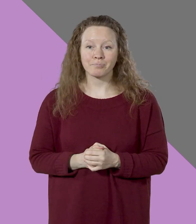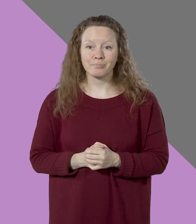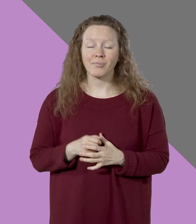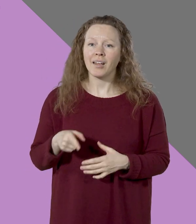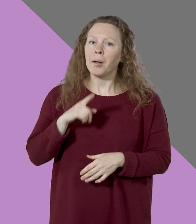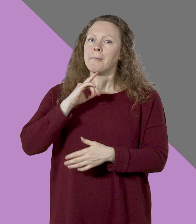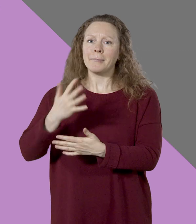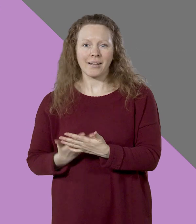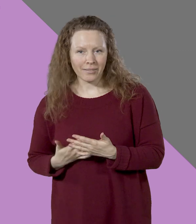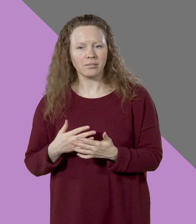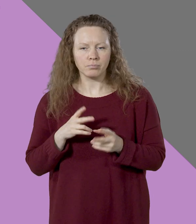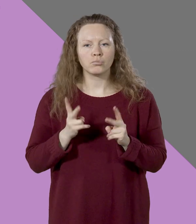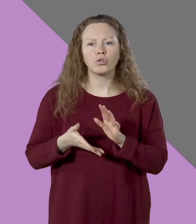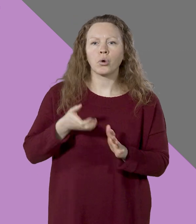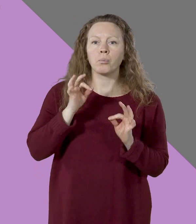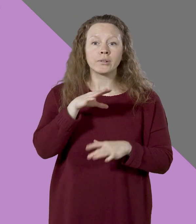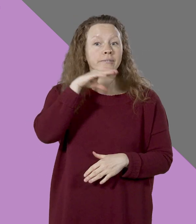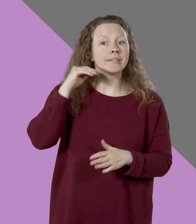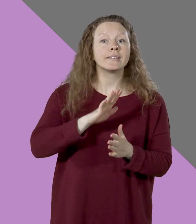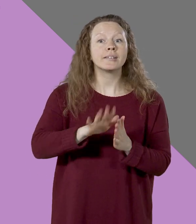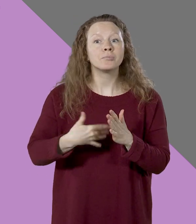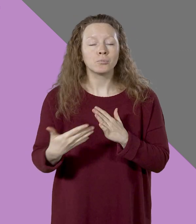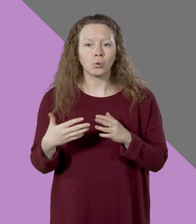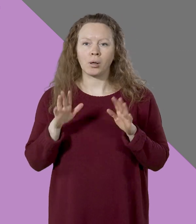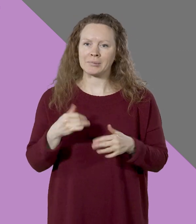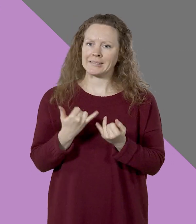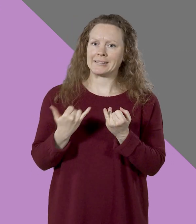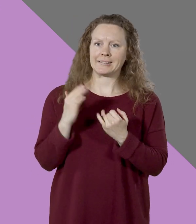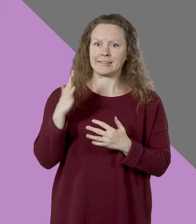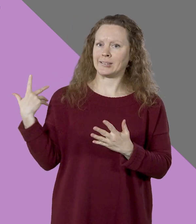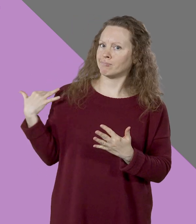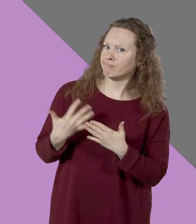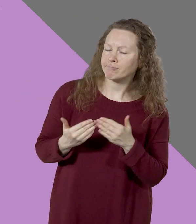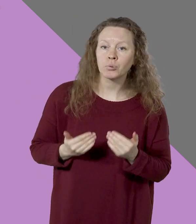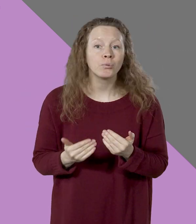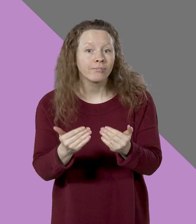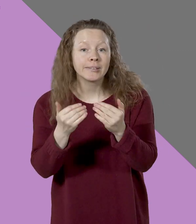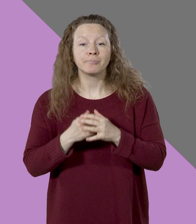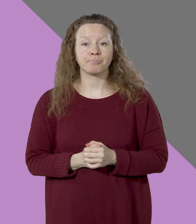I berättelsen redovisas också för det finlandssvenska teckenspråkets - senaste utveckling.